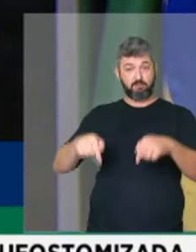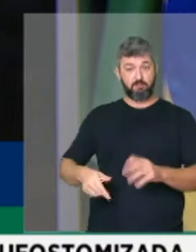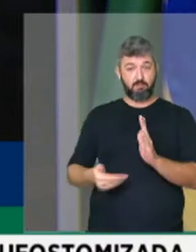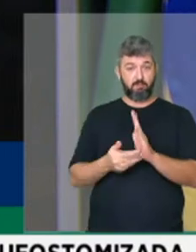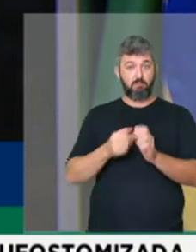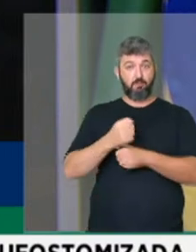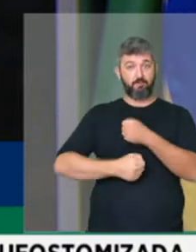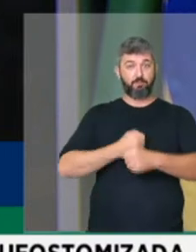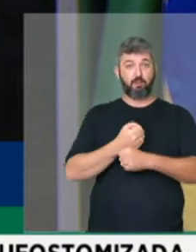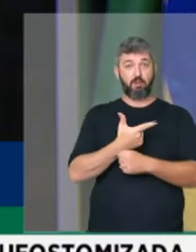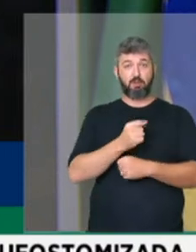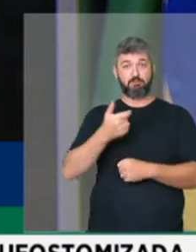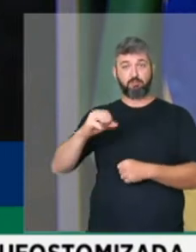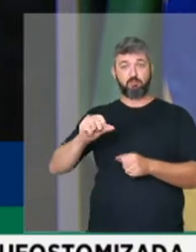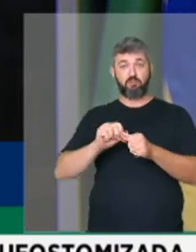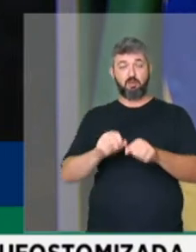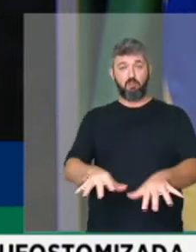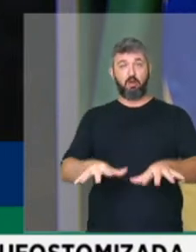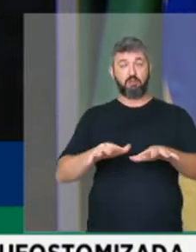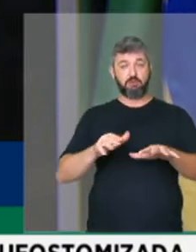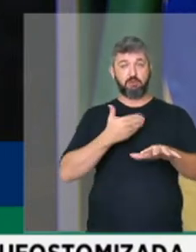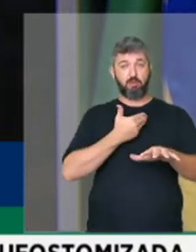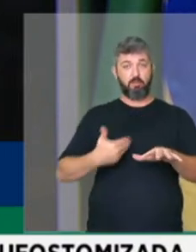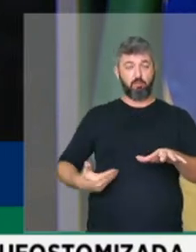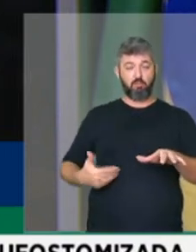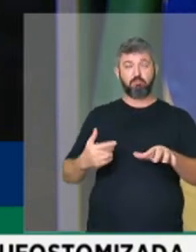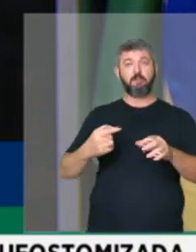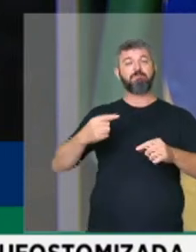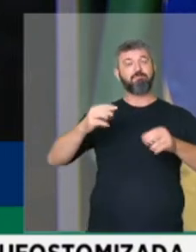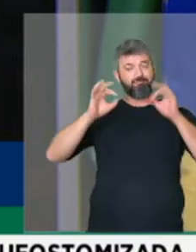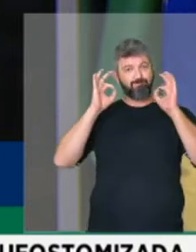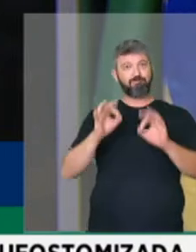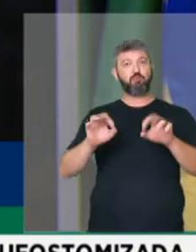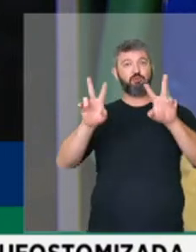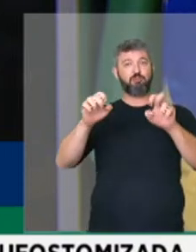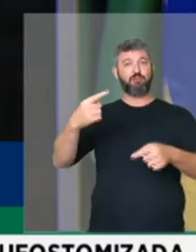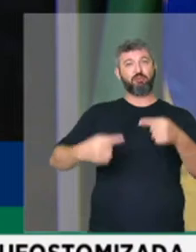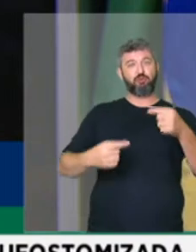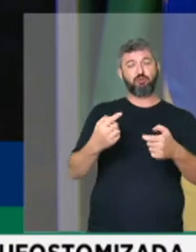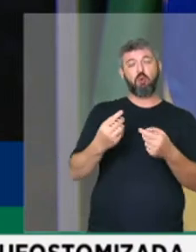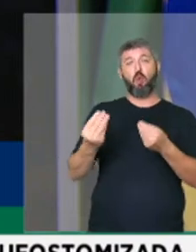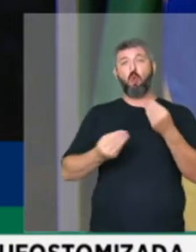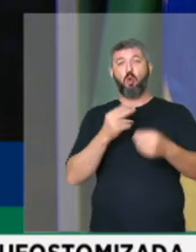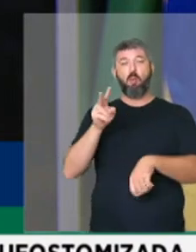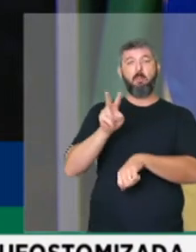CIRURGIA CERVICOFACIAL E DA ACADEMIA BRASILEIRA DE OTORRINOLARINGOLOGIA PEDIÁTRICA E DA SOCIEDADE BRASILEIRA DE PEDIATRIA. O